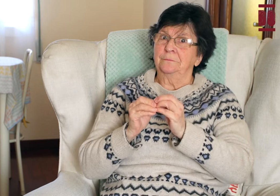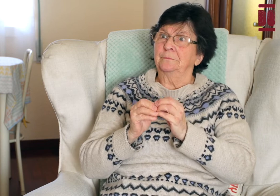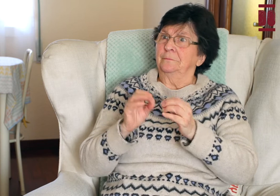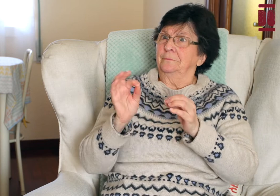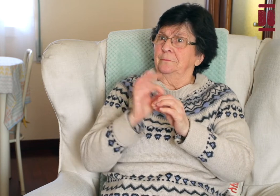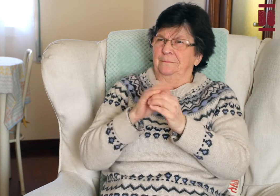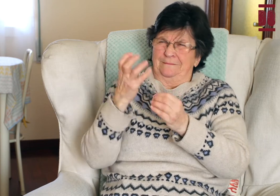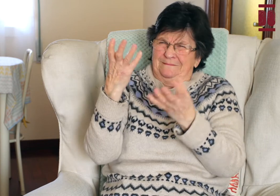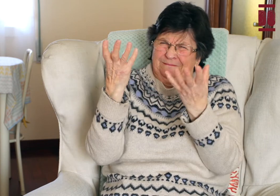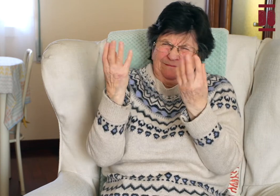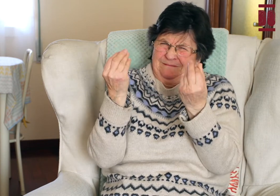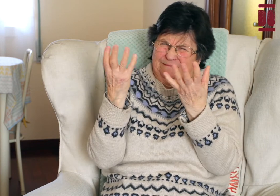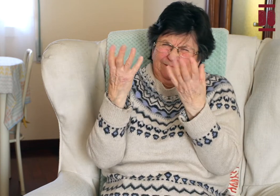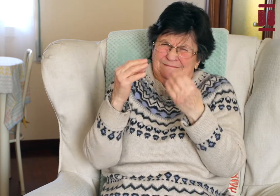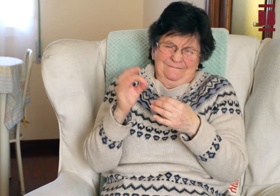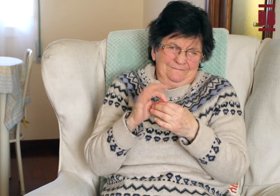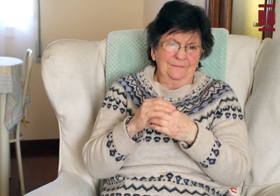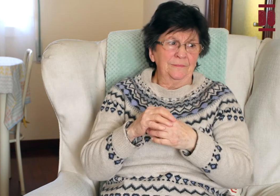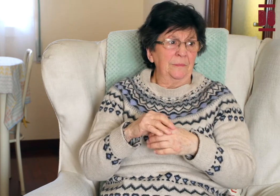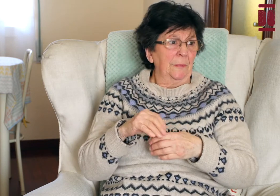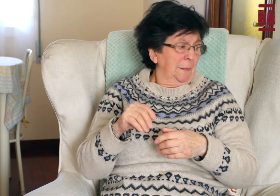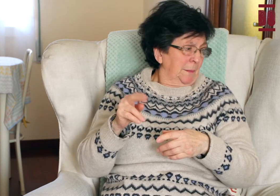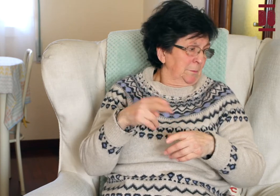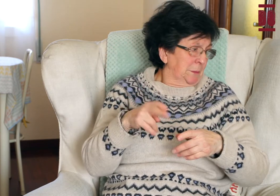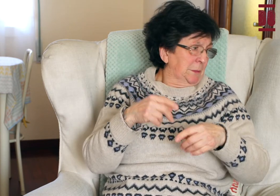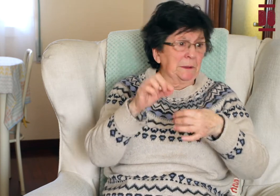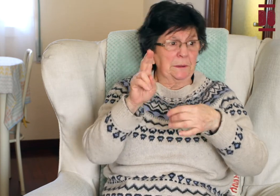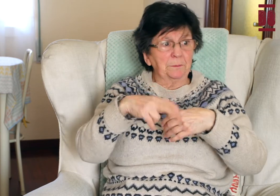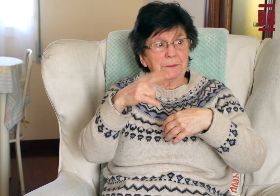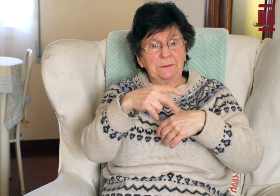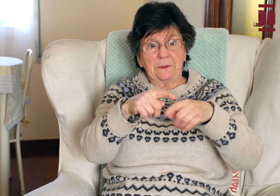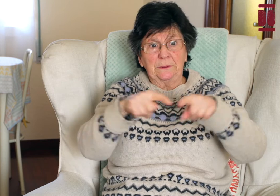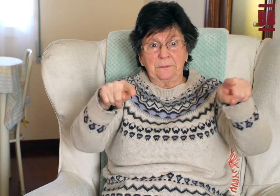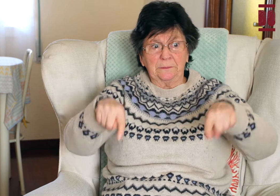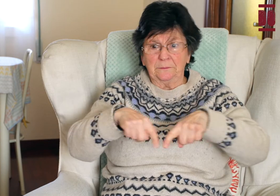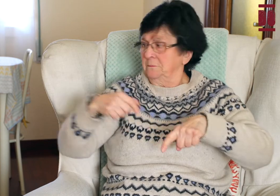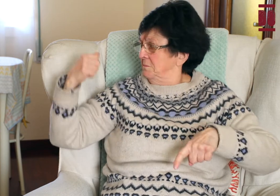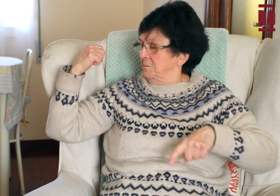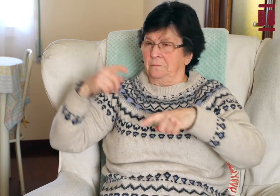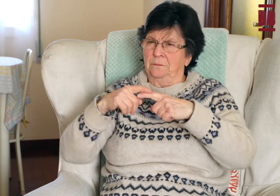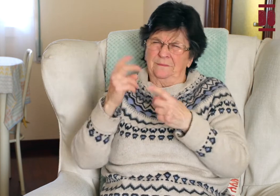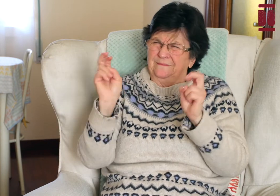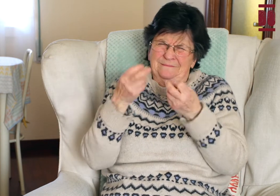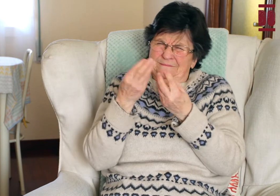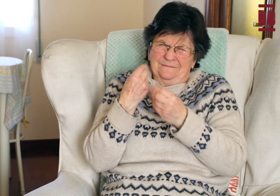¡He cosido muchísimo! También he pintado muchísimos cuadros y con motivos muy diferentes.